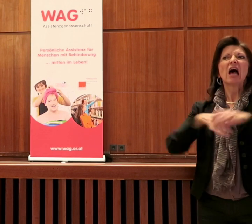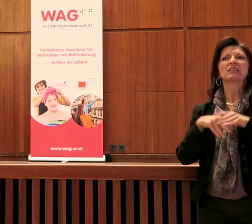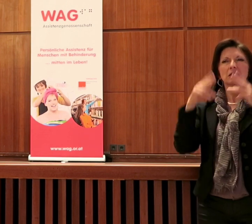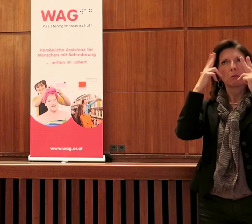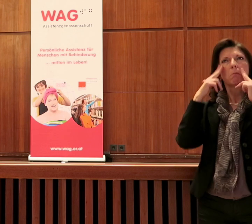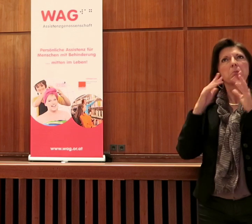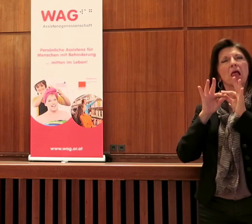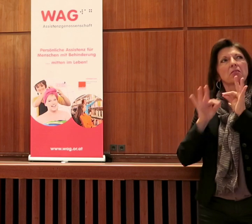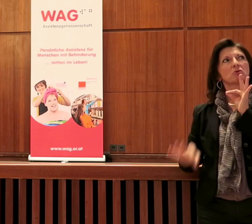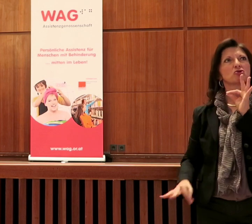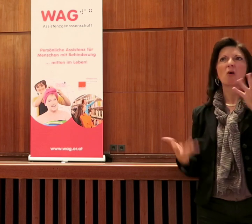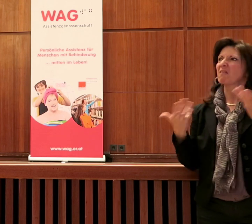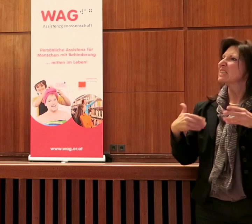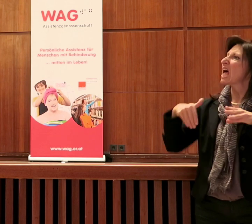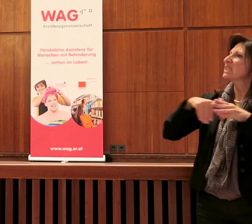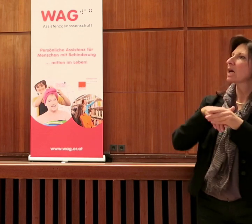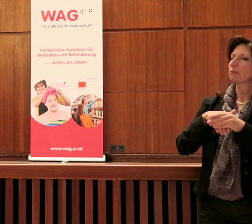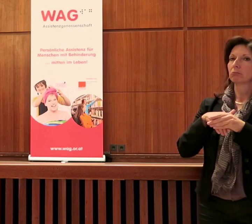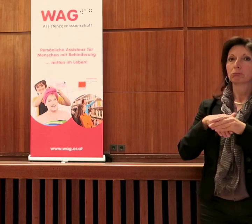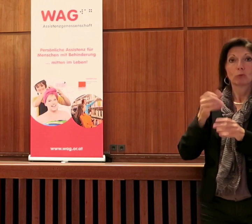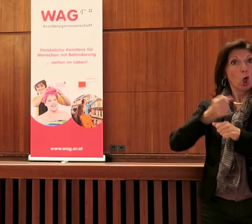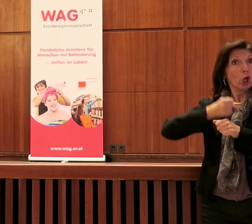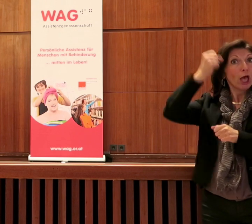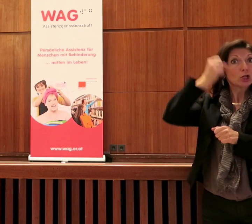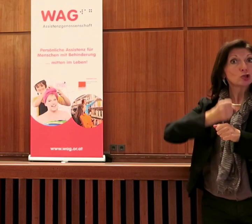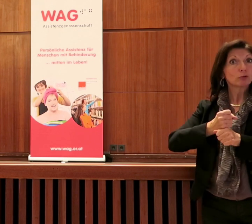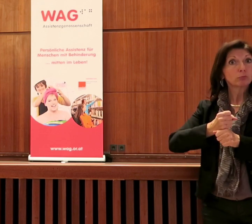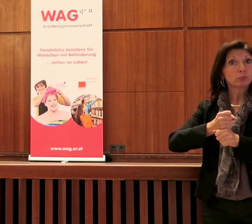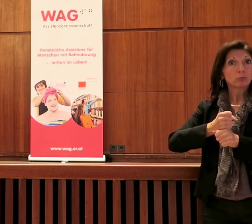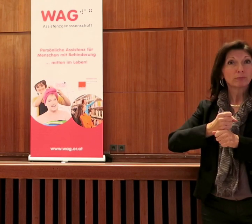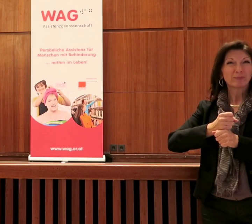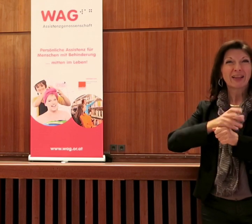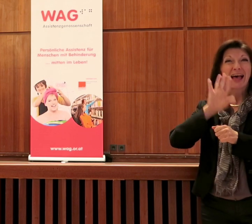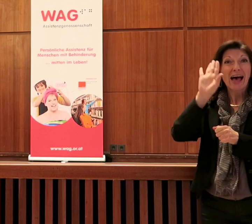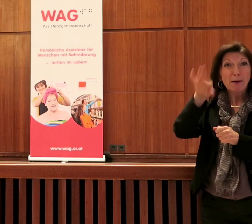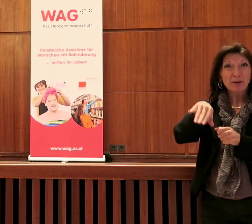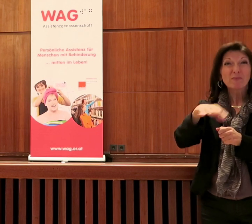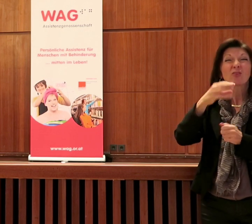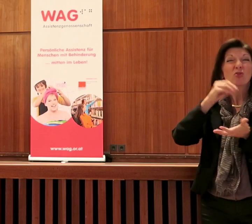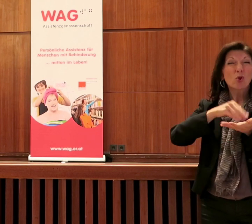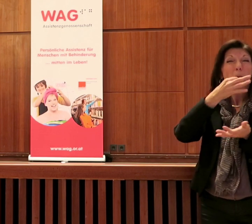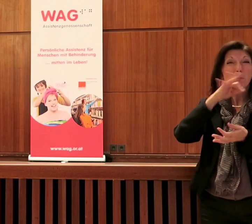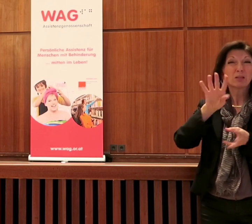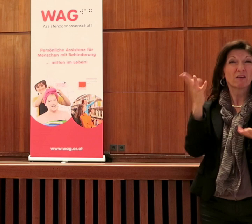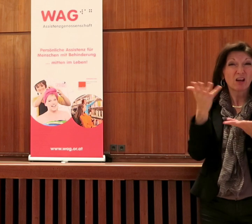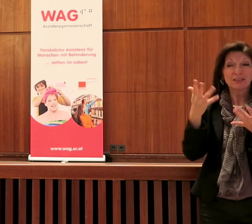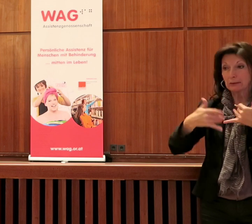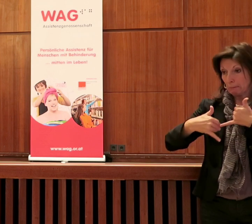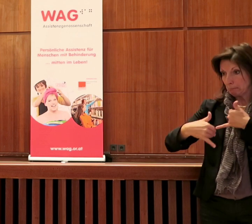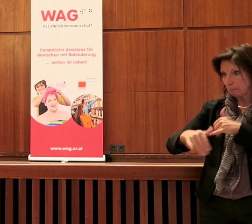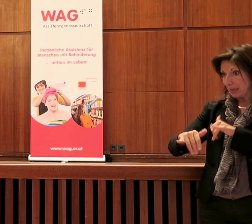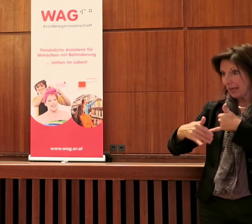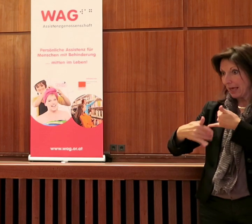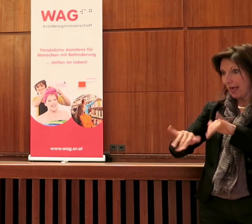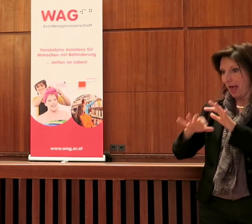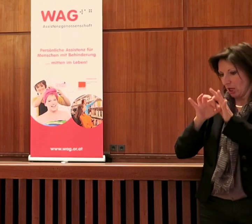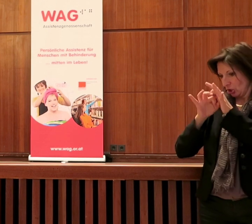Anbieten würde sich z.B. ein Regenschirm. Besser aber noch ein Besen. So macht man sich wenigtens am Heimweg noch ein bisserl nützlich.